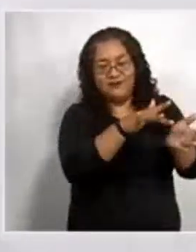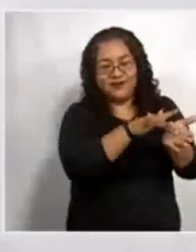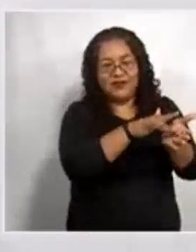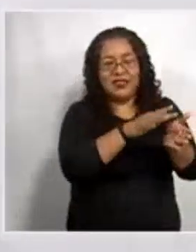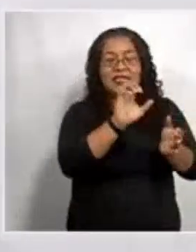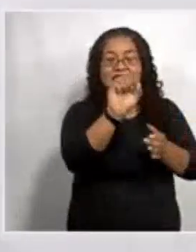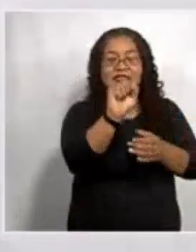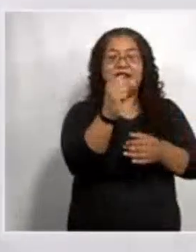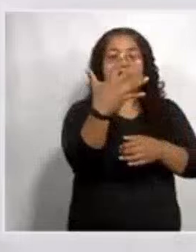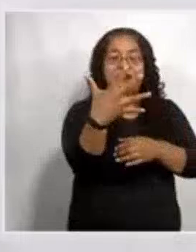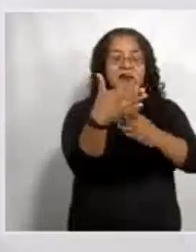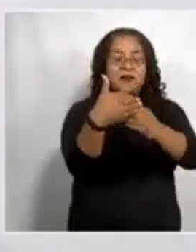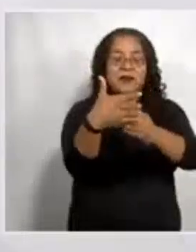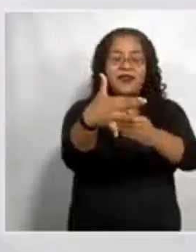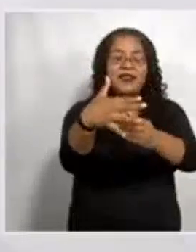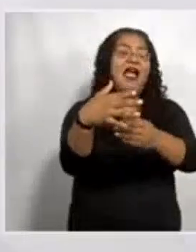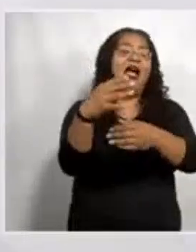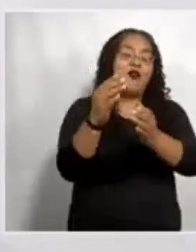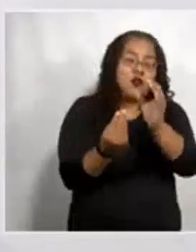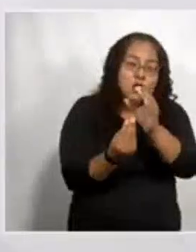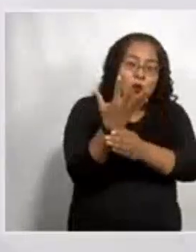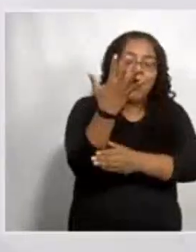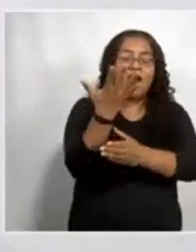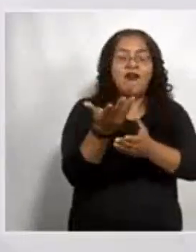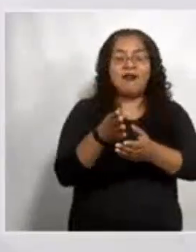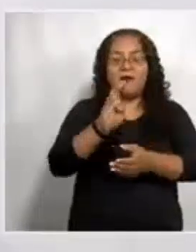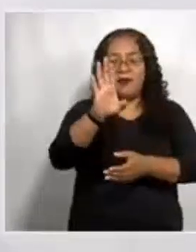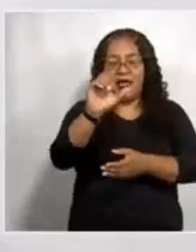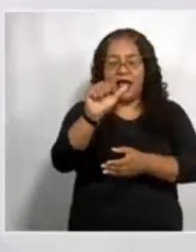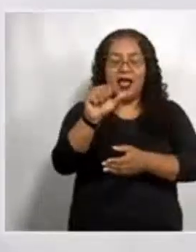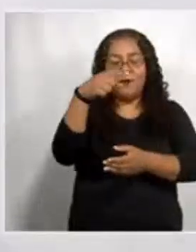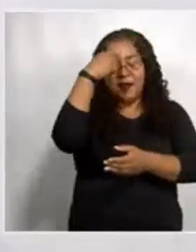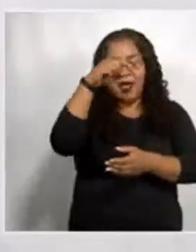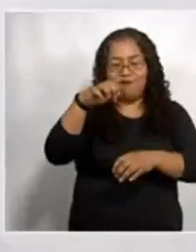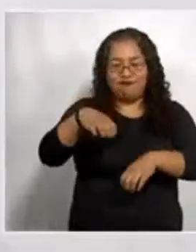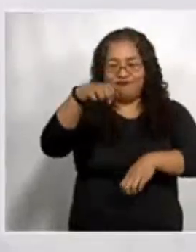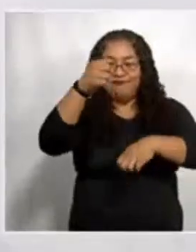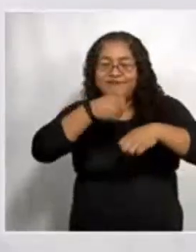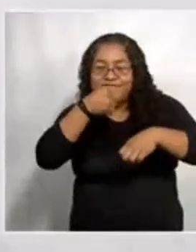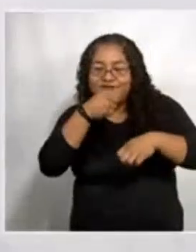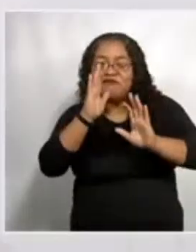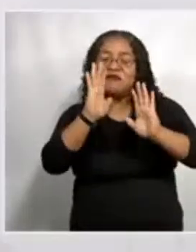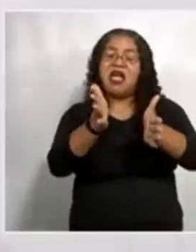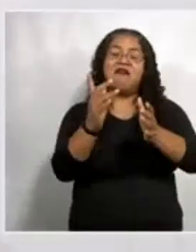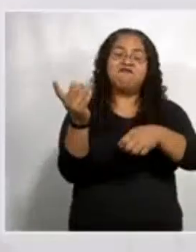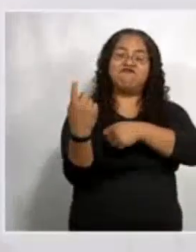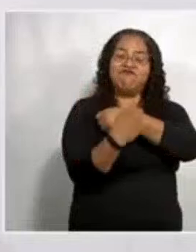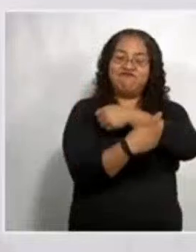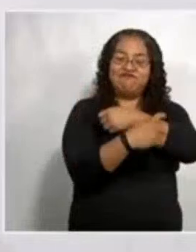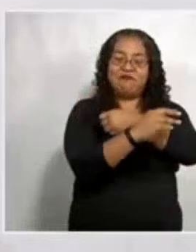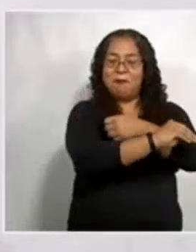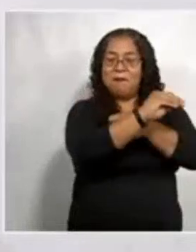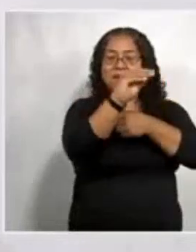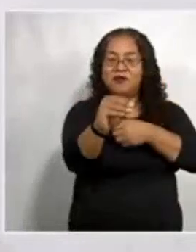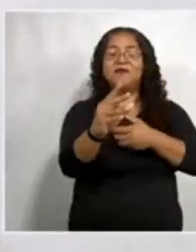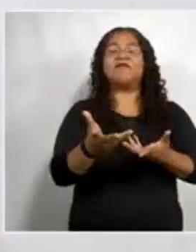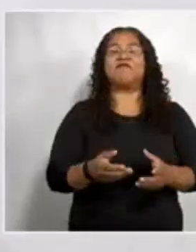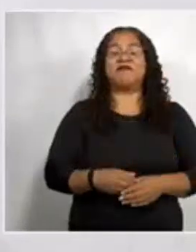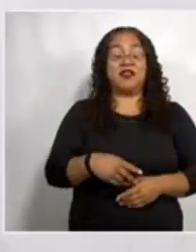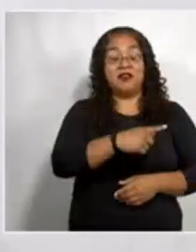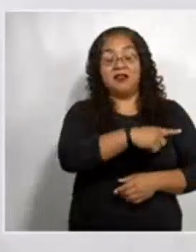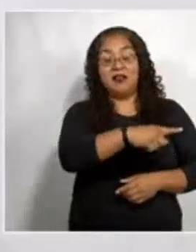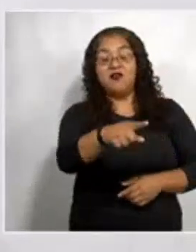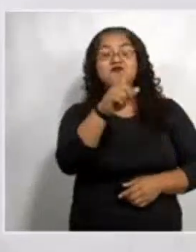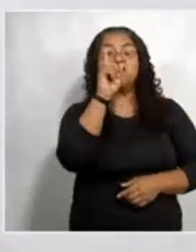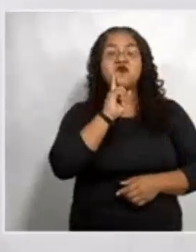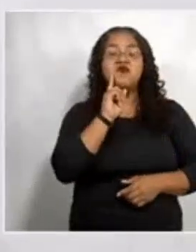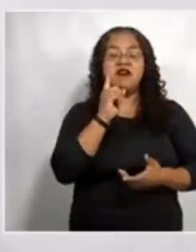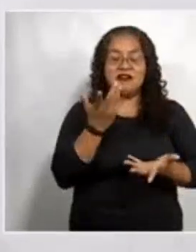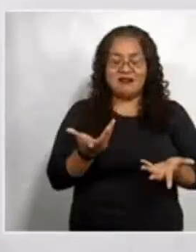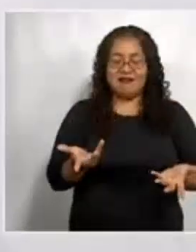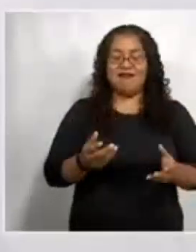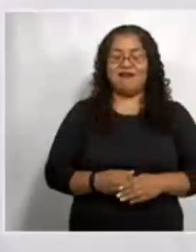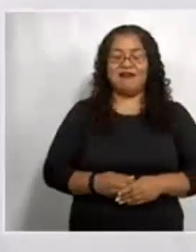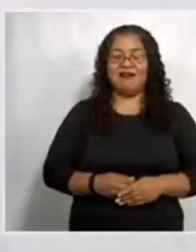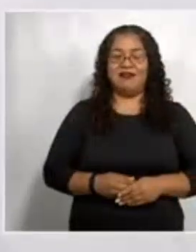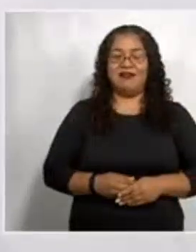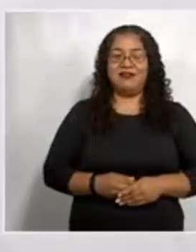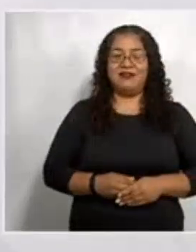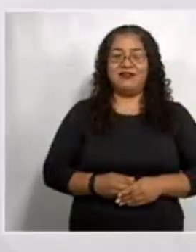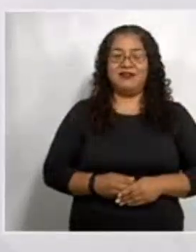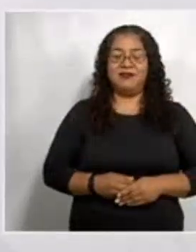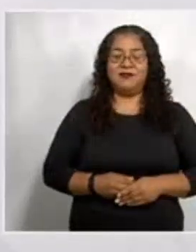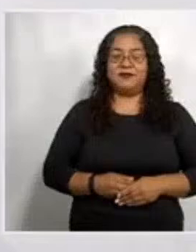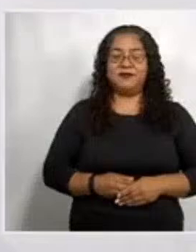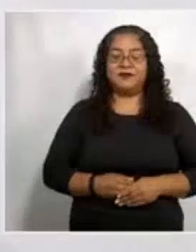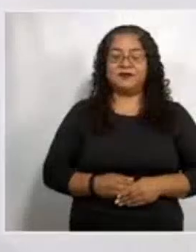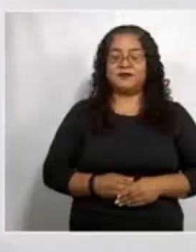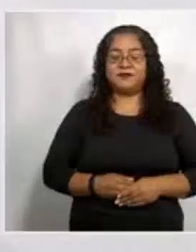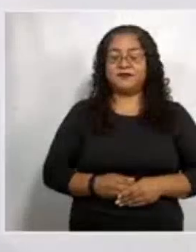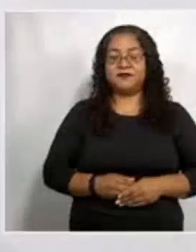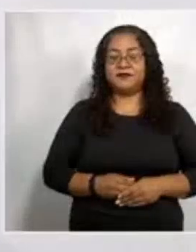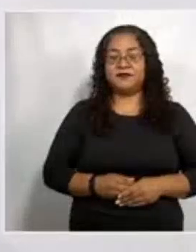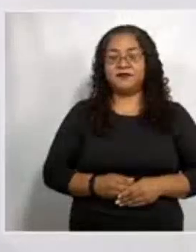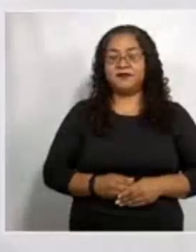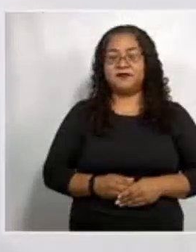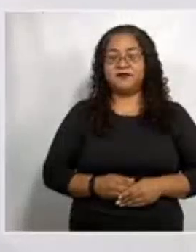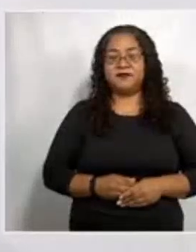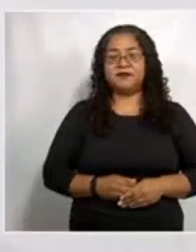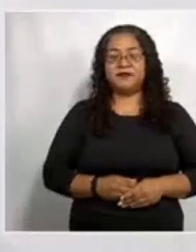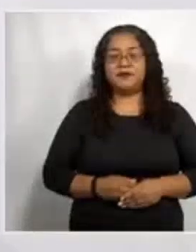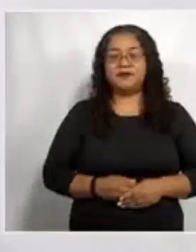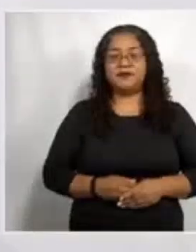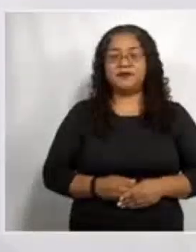adulto mayor. Por eso es para las mujeres. [Aplausos] Aprovecho para decir que ya pasó